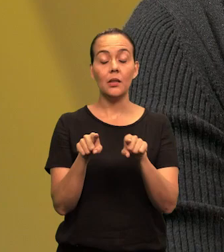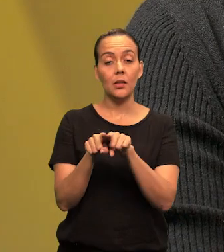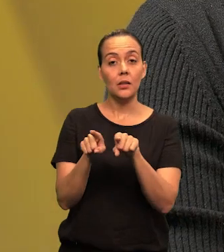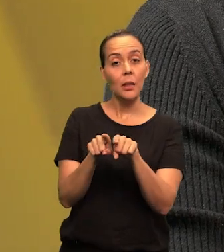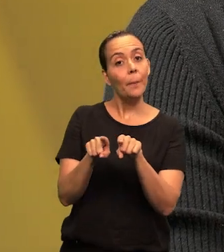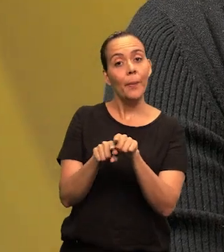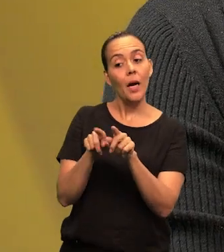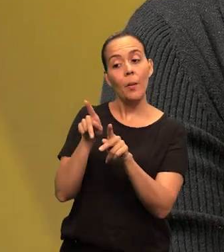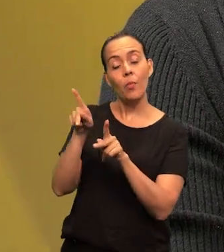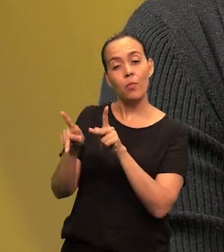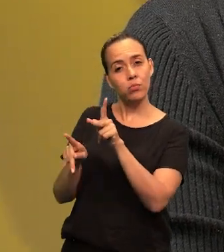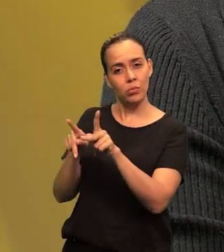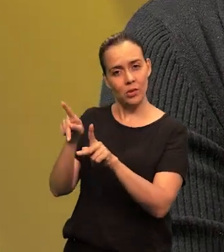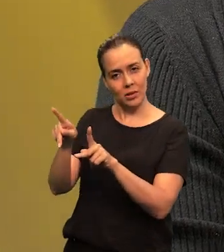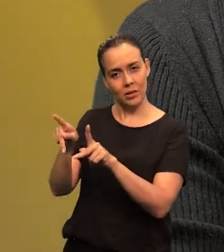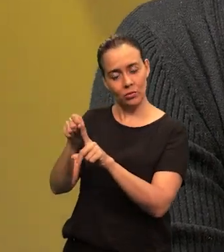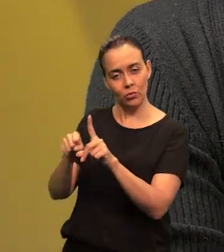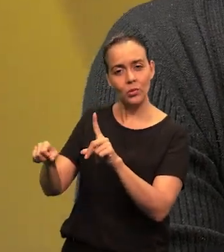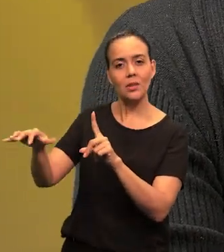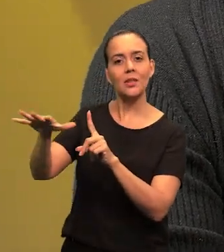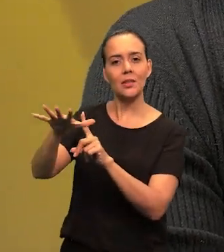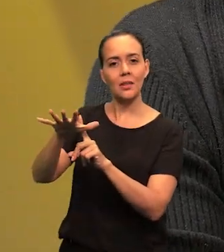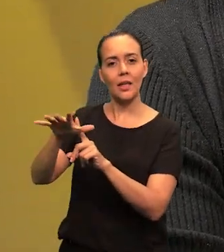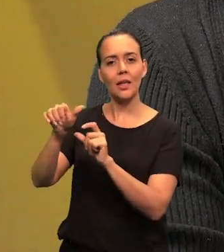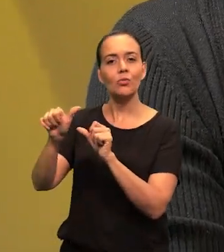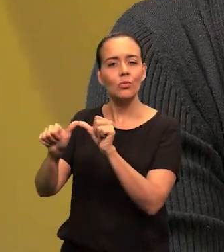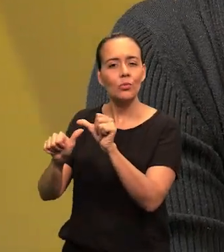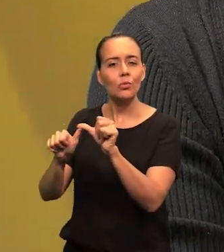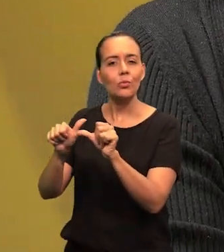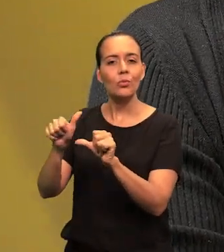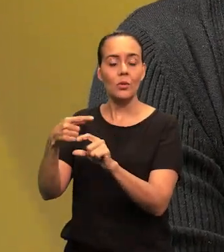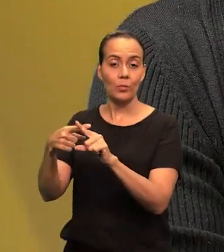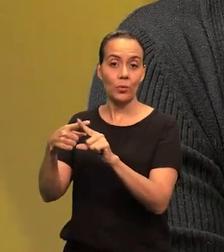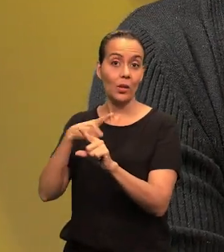às mudanças civilizatórias, que envolve o pensamento e a filosofia.